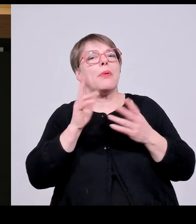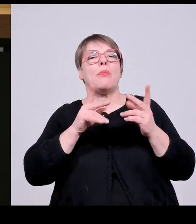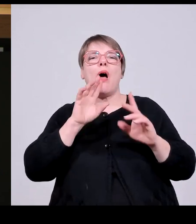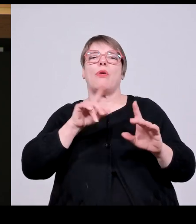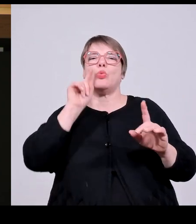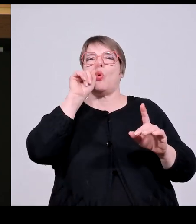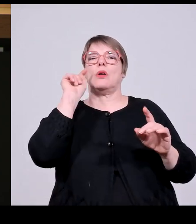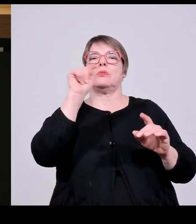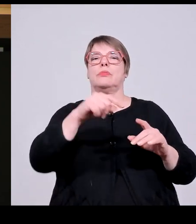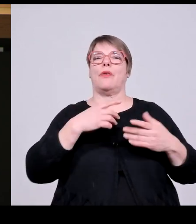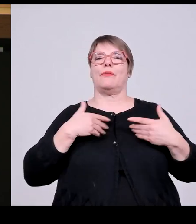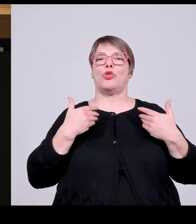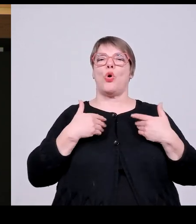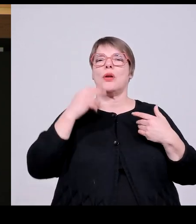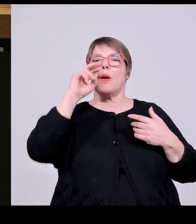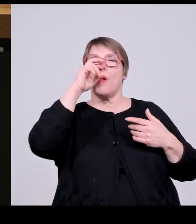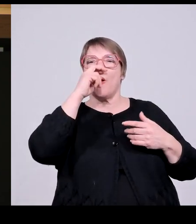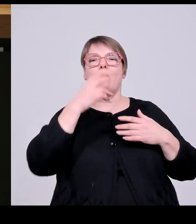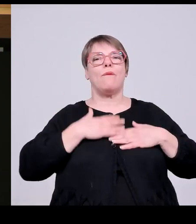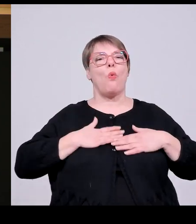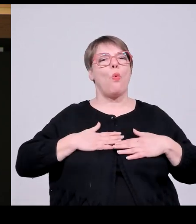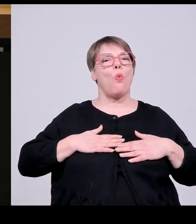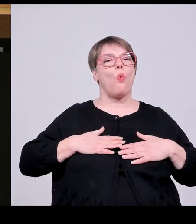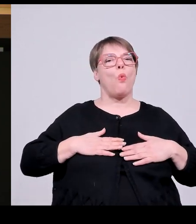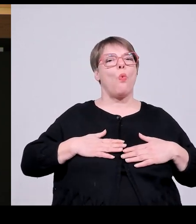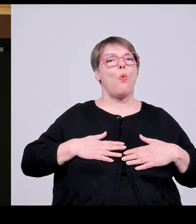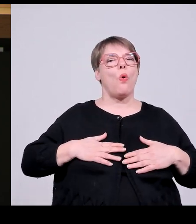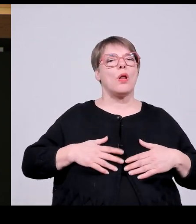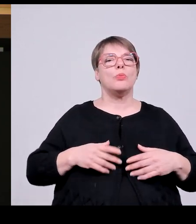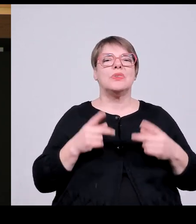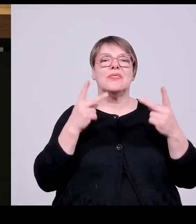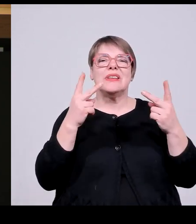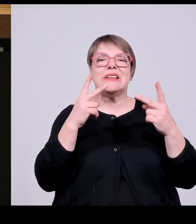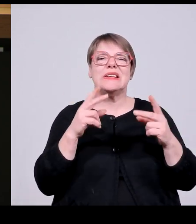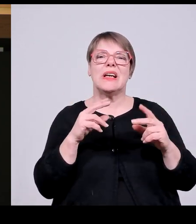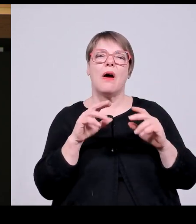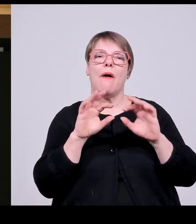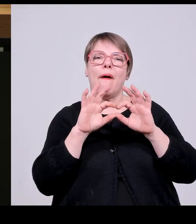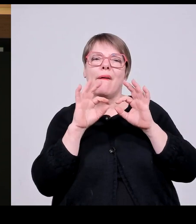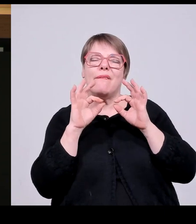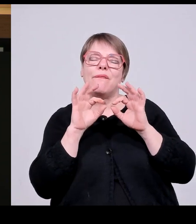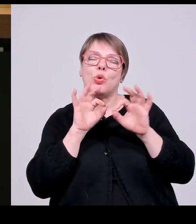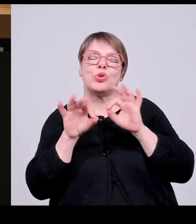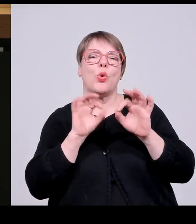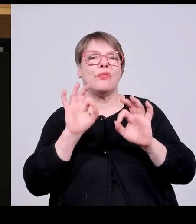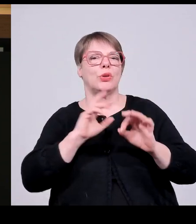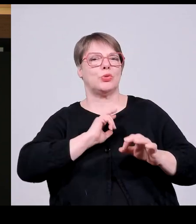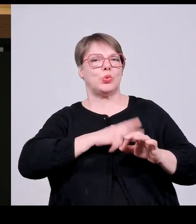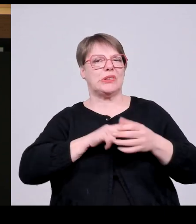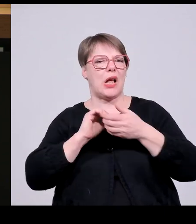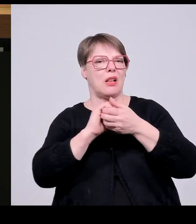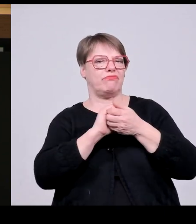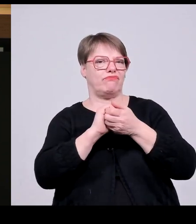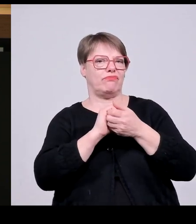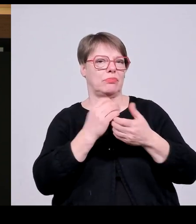die im breiten Dialog das Bibliotheks Entwicklungskonzept erarbeitet werden haben. Lassen Sie uns nun mit dem Bibliotheksgesetz hier